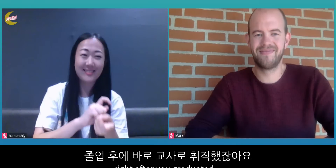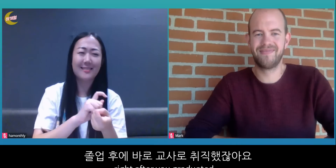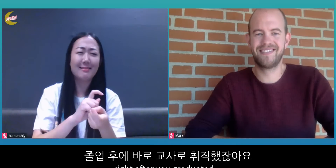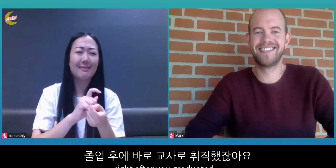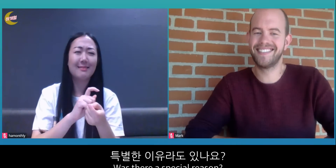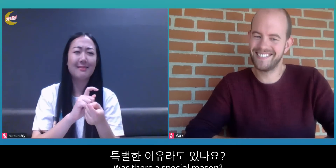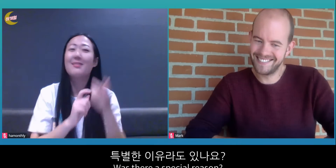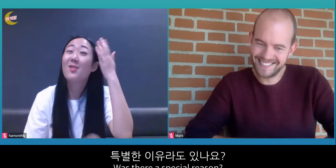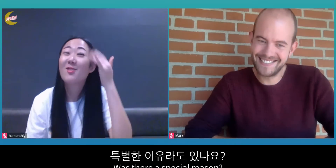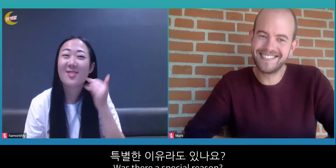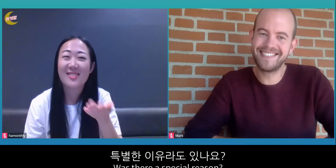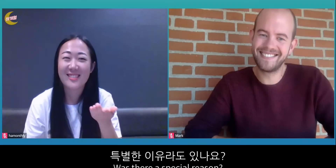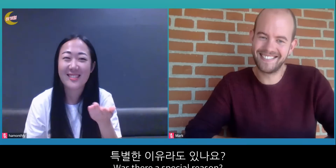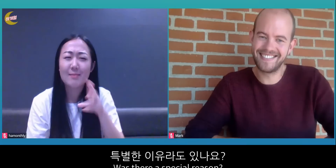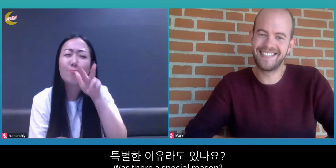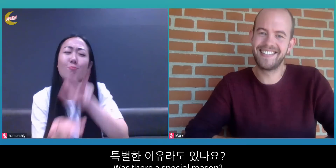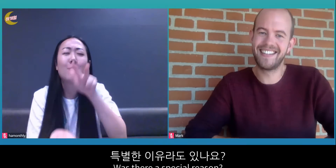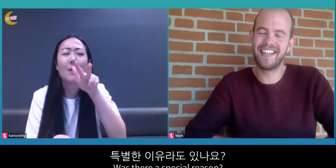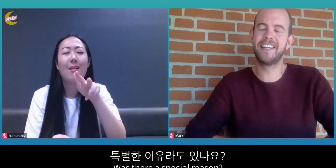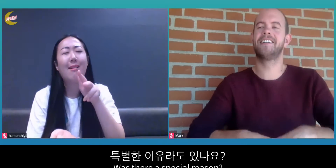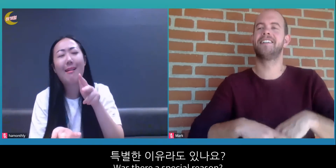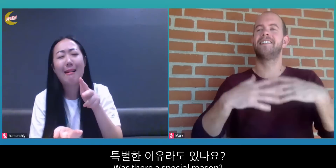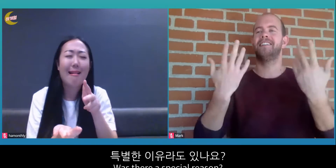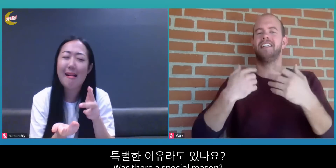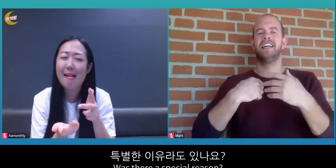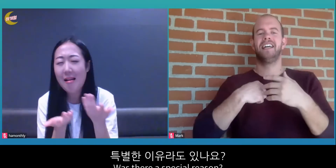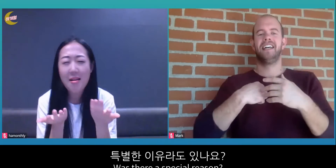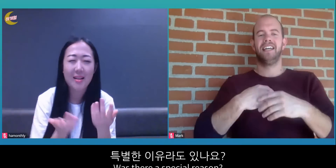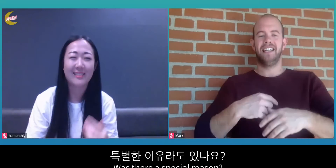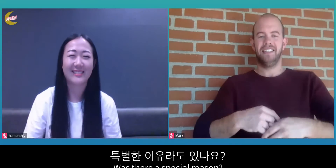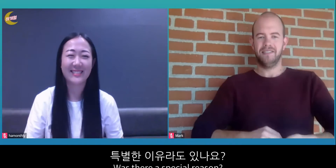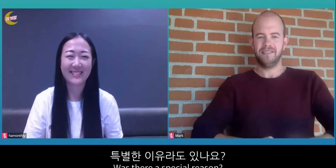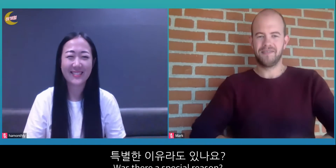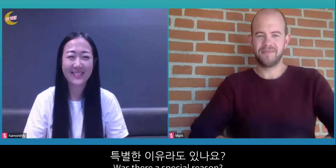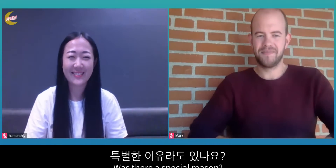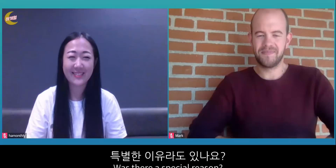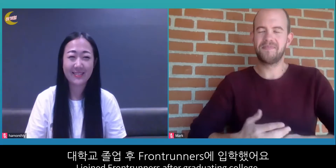特別な理由はありましたか？